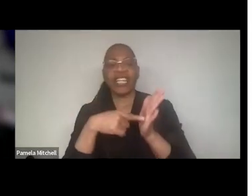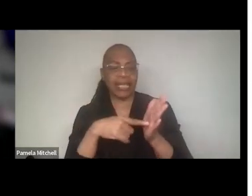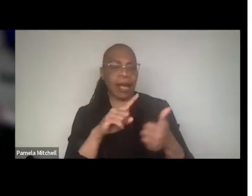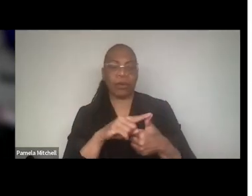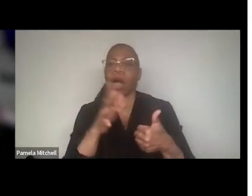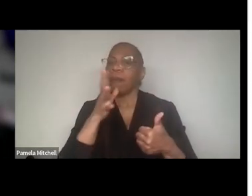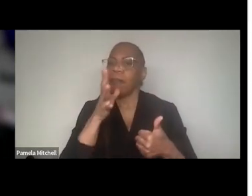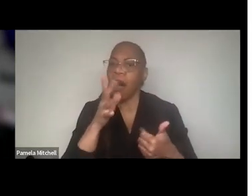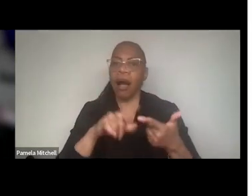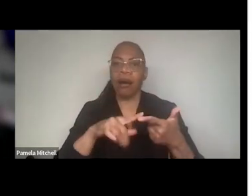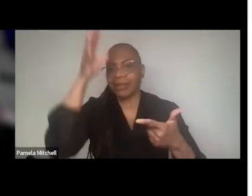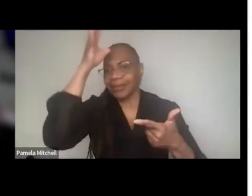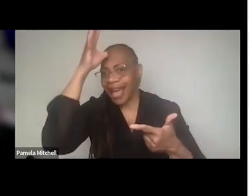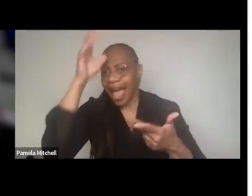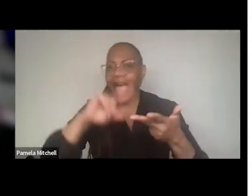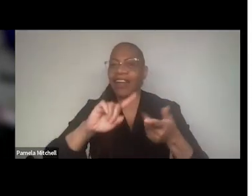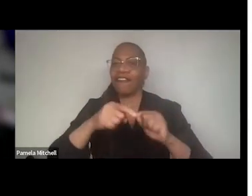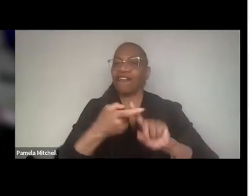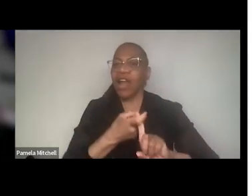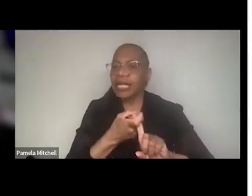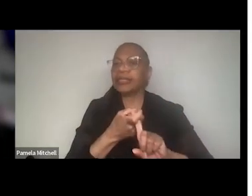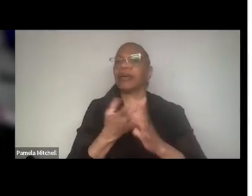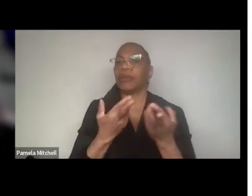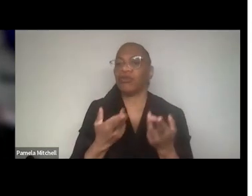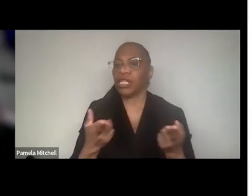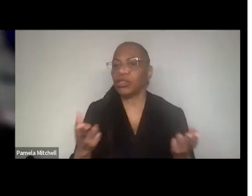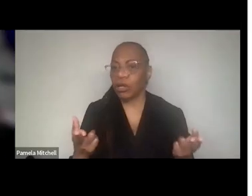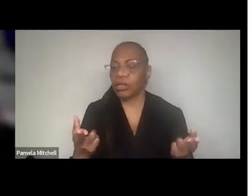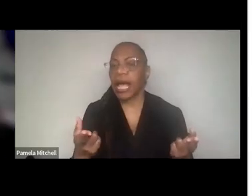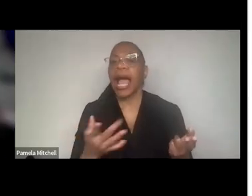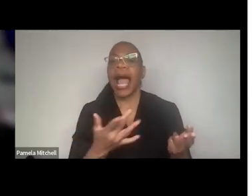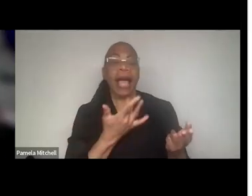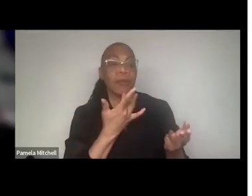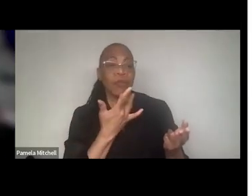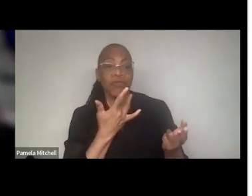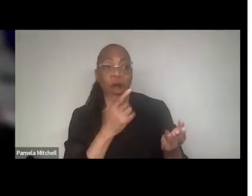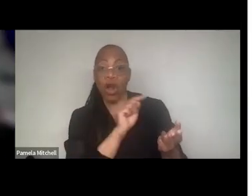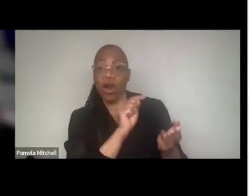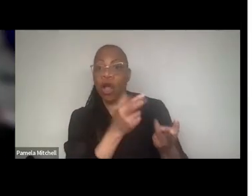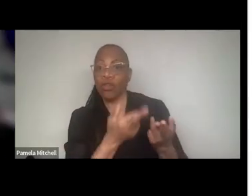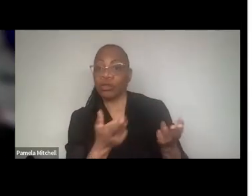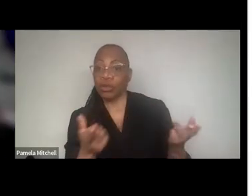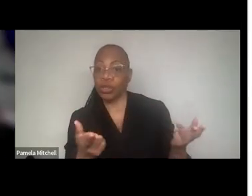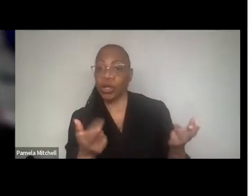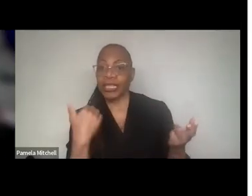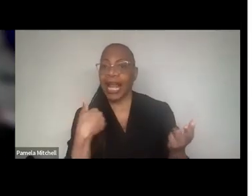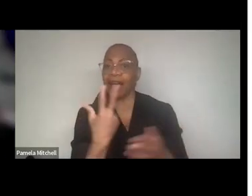los amigos pueden ser grandes fuentes. Prefiero las fuentes objetivas ante todo, así que lo divido en tres categorías: